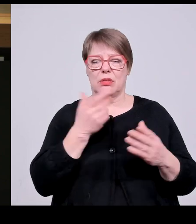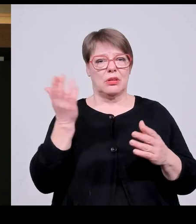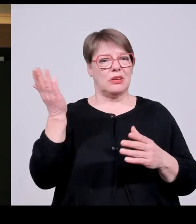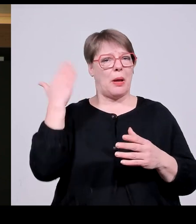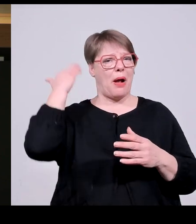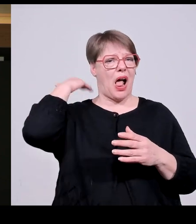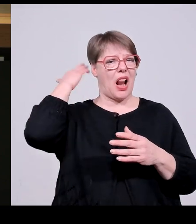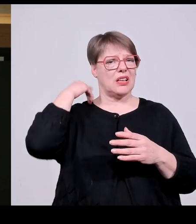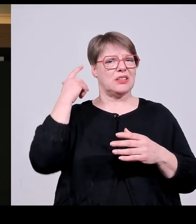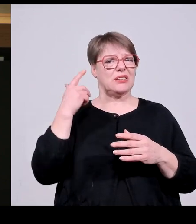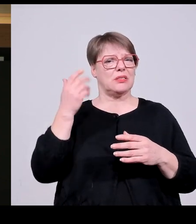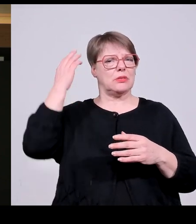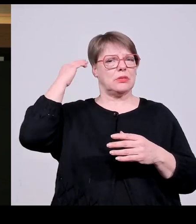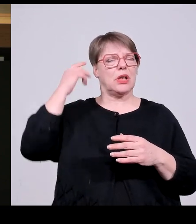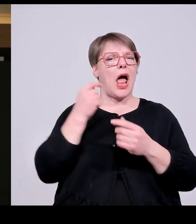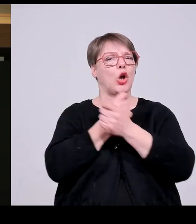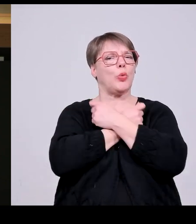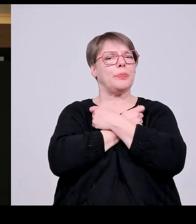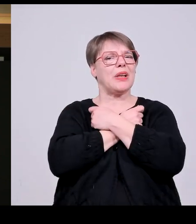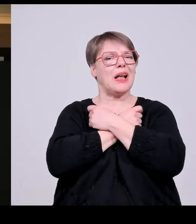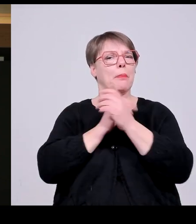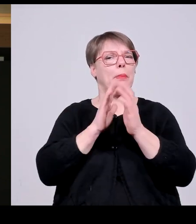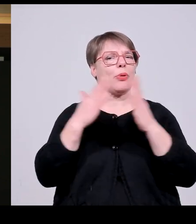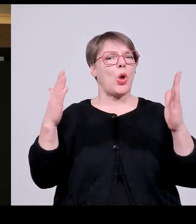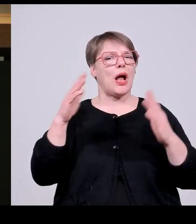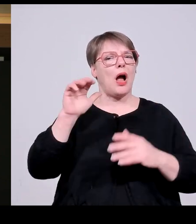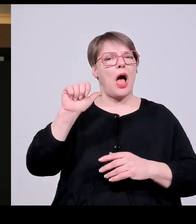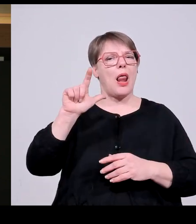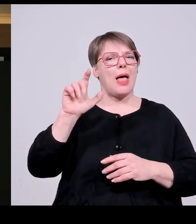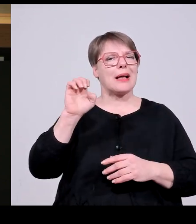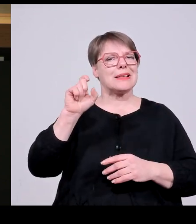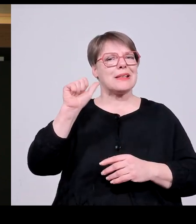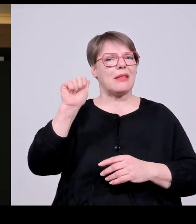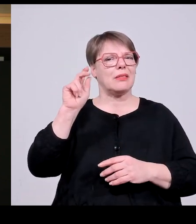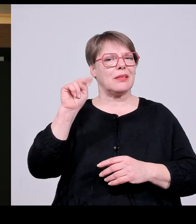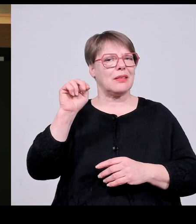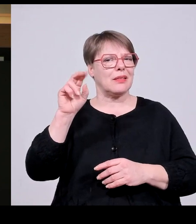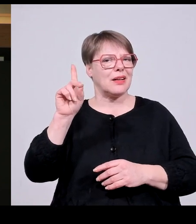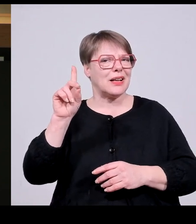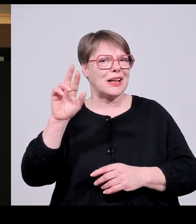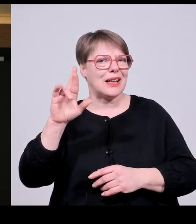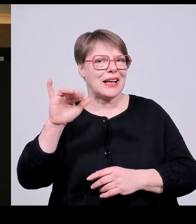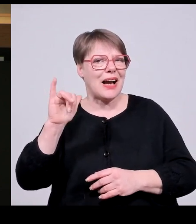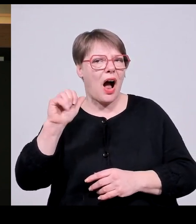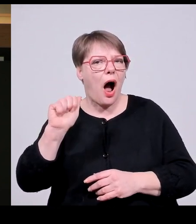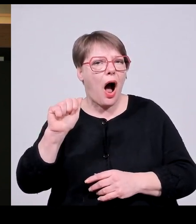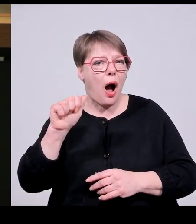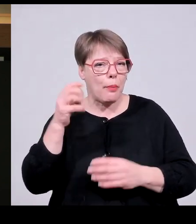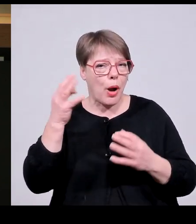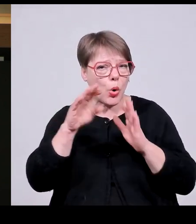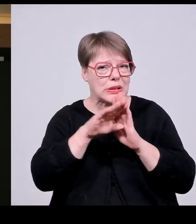Es geht letztendlich darum, durch dieses Gesetz irgendwas nach außen zu tragen und zwar zu zeigen: Wir kümmern